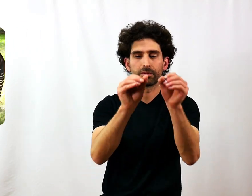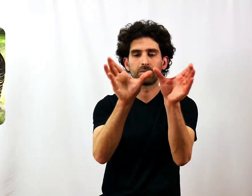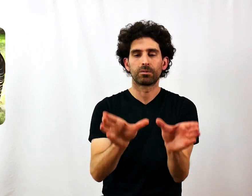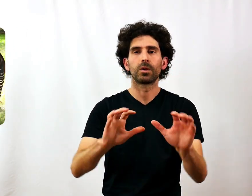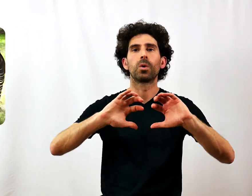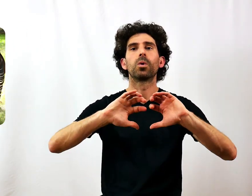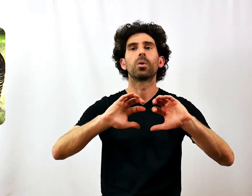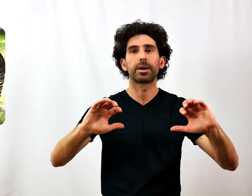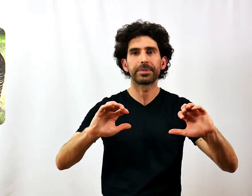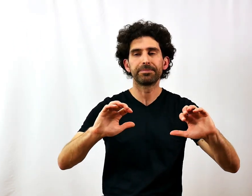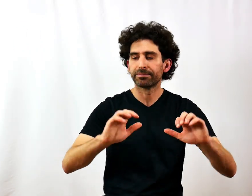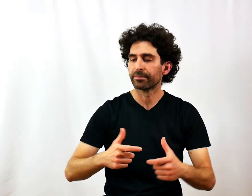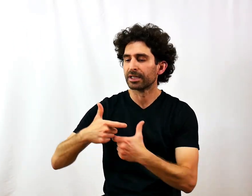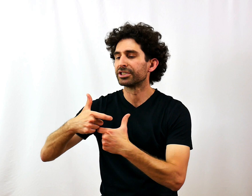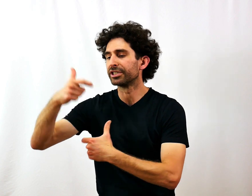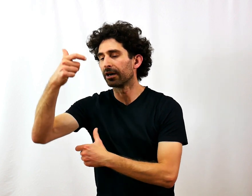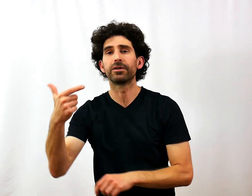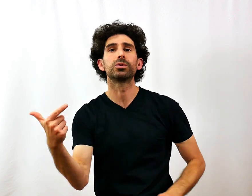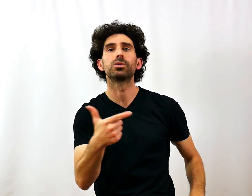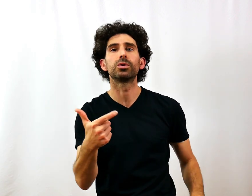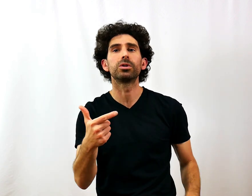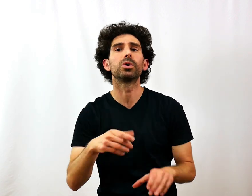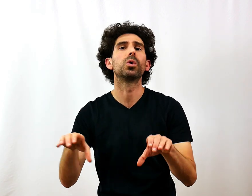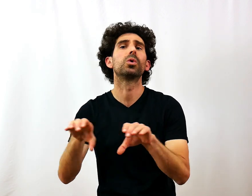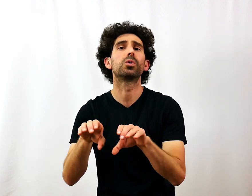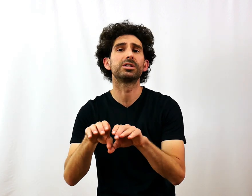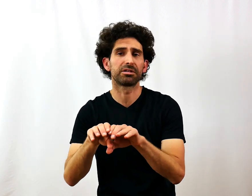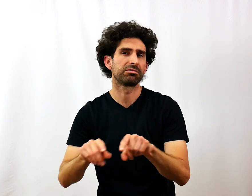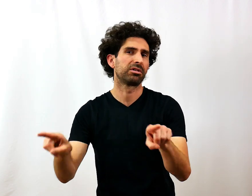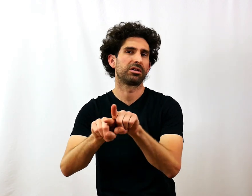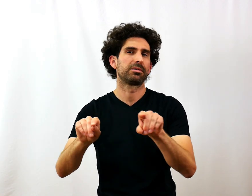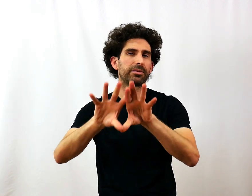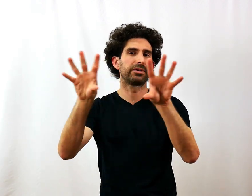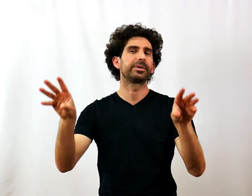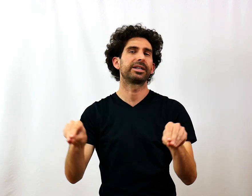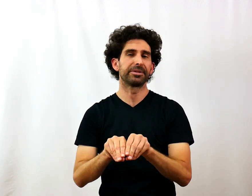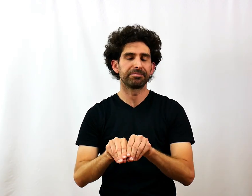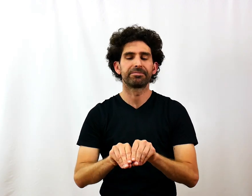L'okapi et la girafe sont cousins. Ils font partie de la même famille.